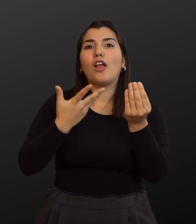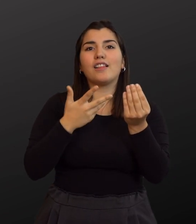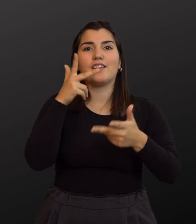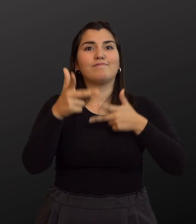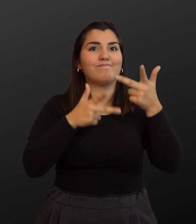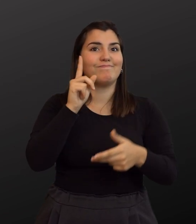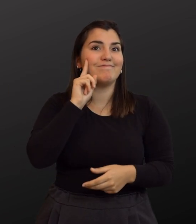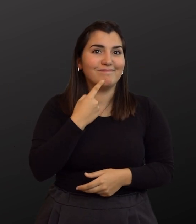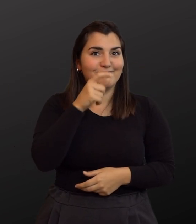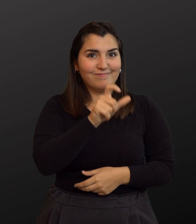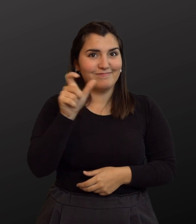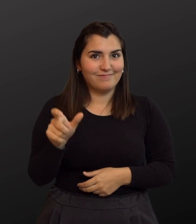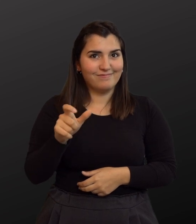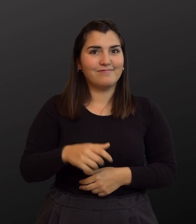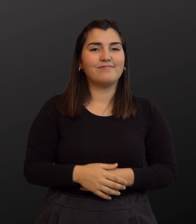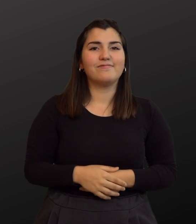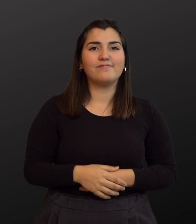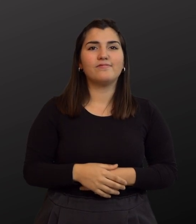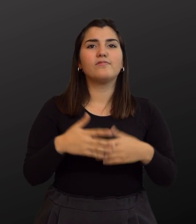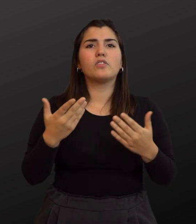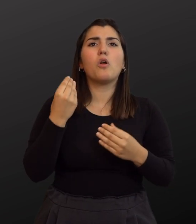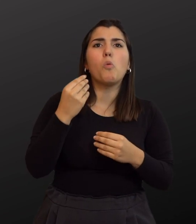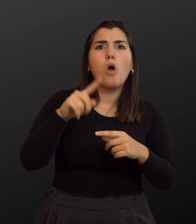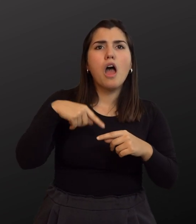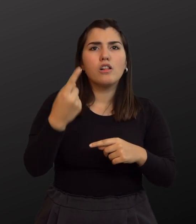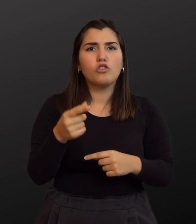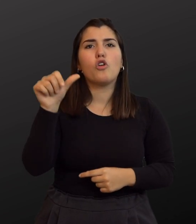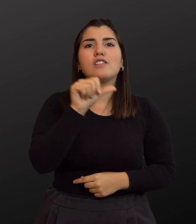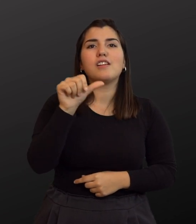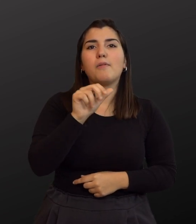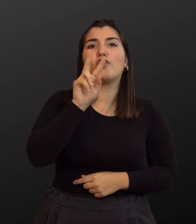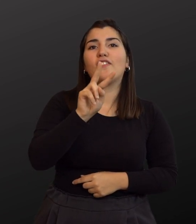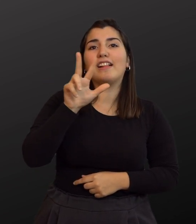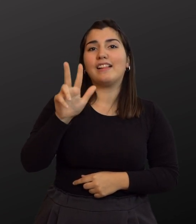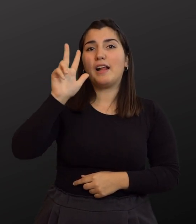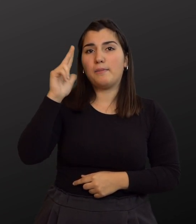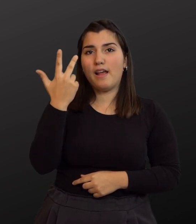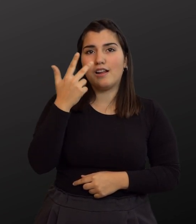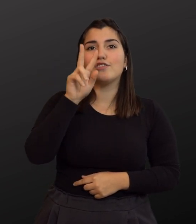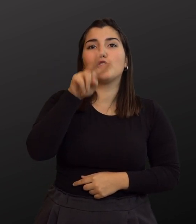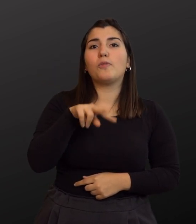il servizio di interpretariat LIS ci saranno delle persone sorde che tradurranno le poesie.